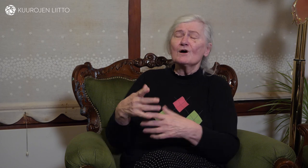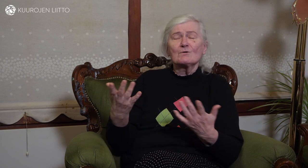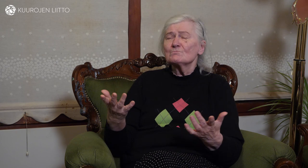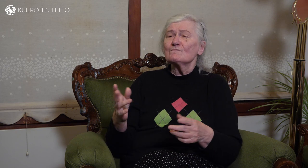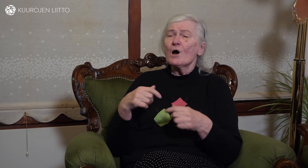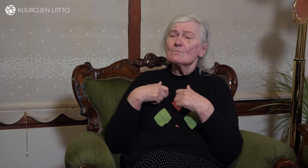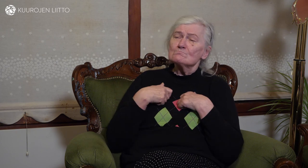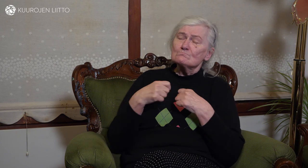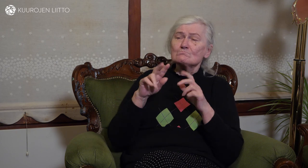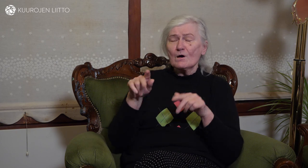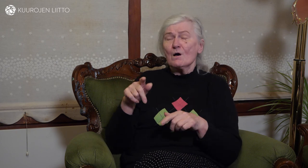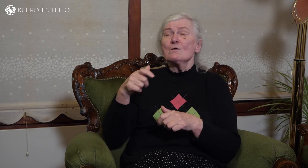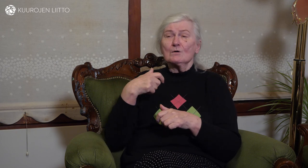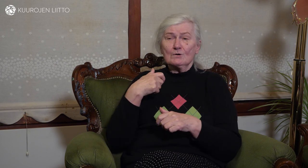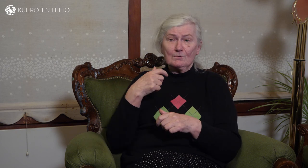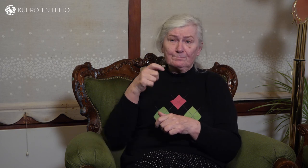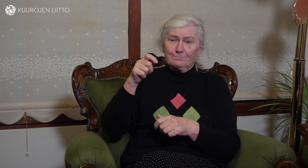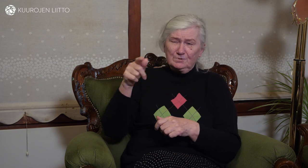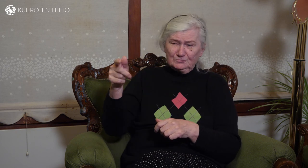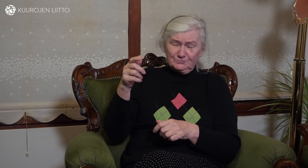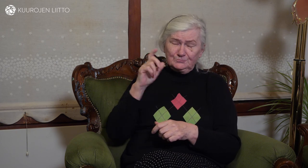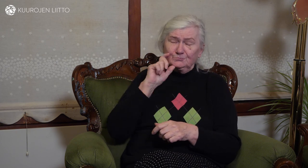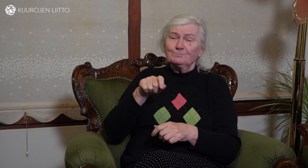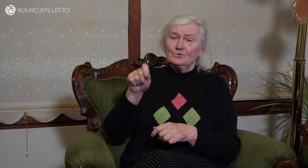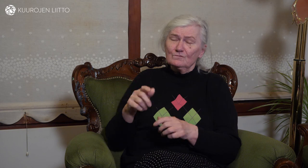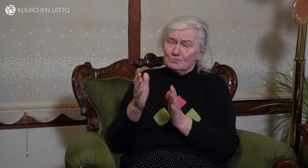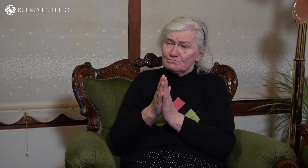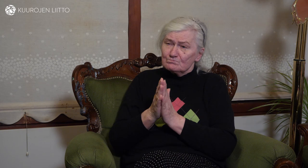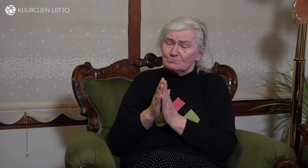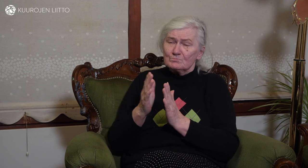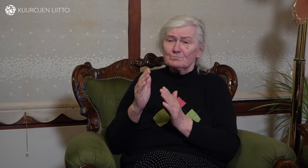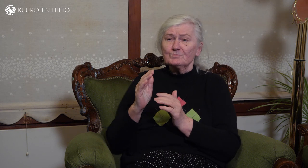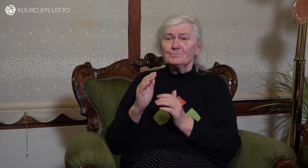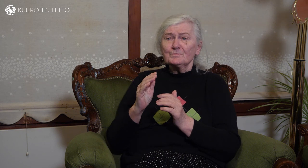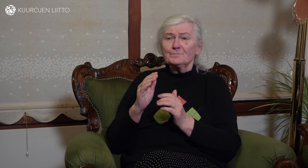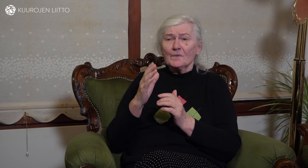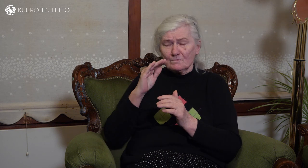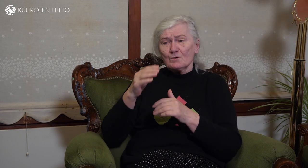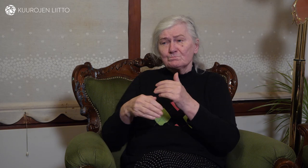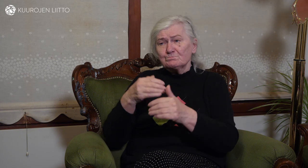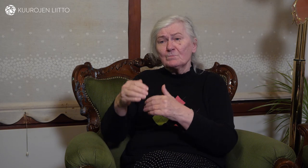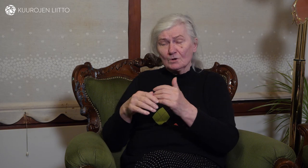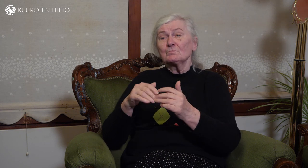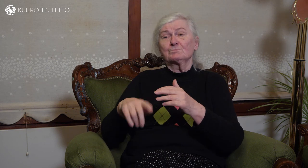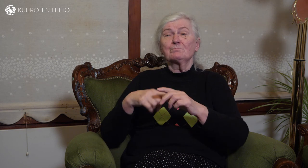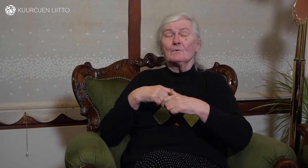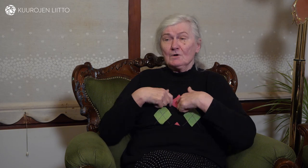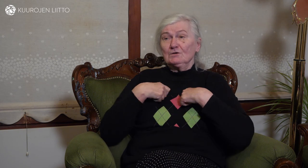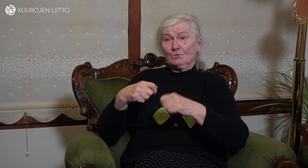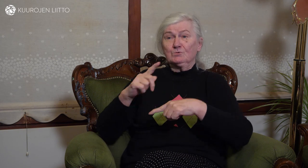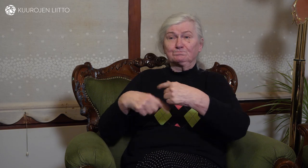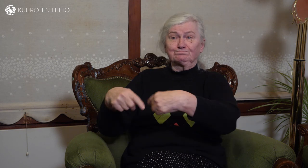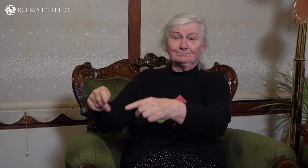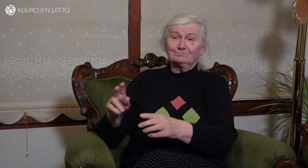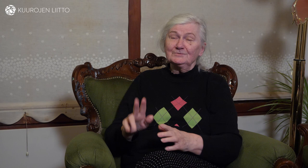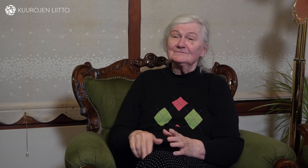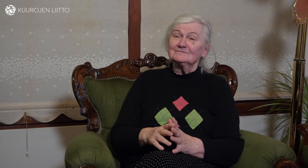Sitten tämä puheenjohtaja pyysi minua mukaan toimintaan ja näin kiinnostukseni oli syntynyt.